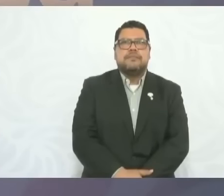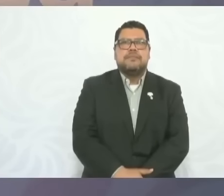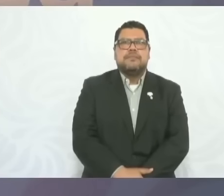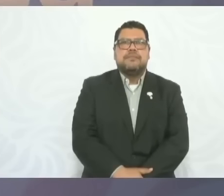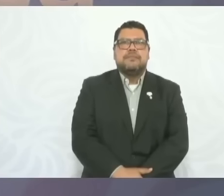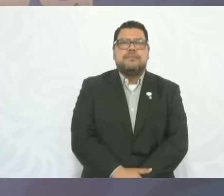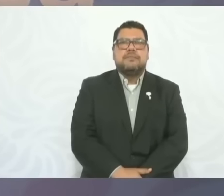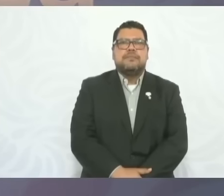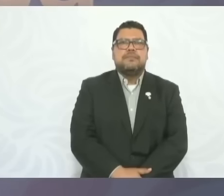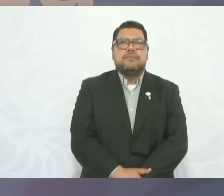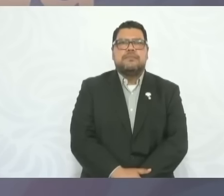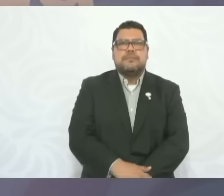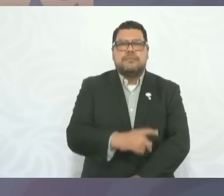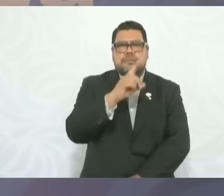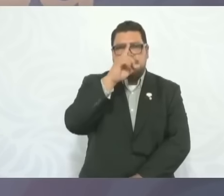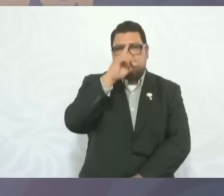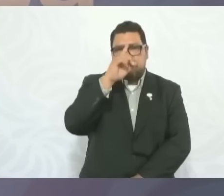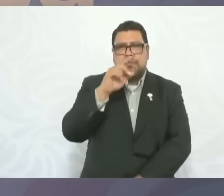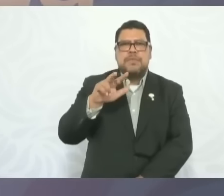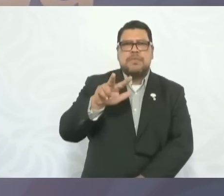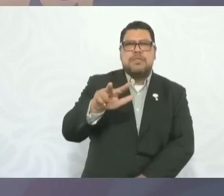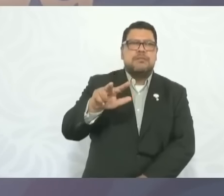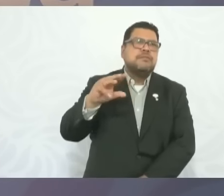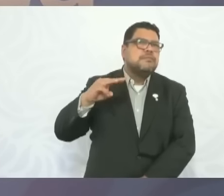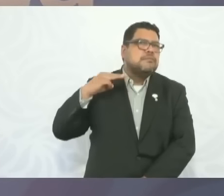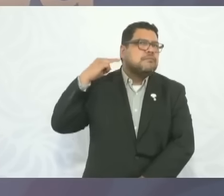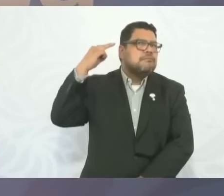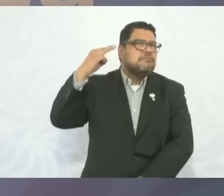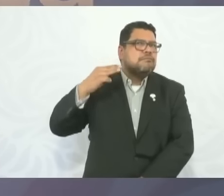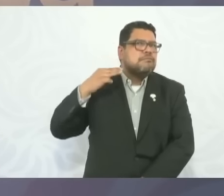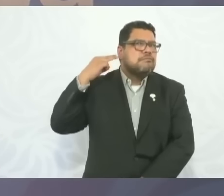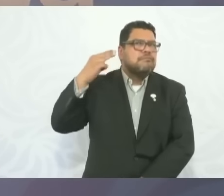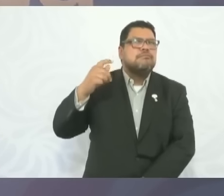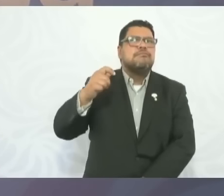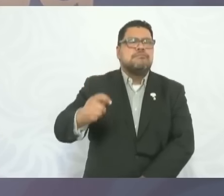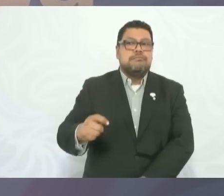La primera 18 de marzo, no solo hijo del general,